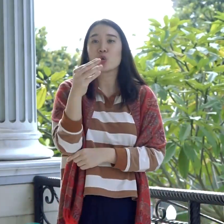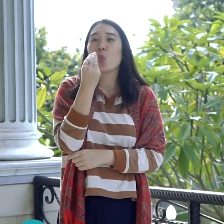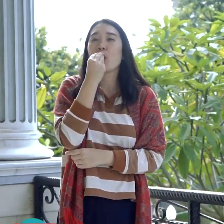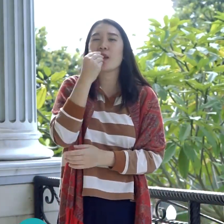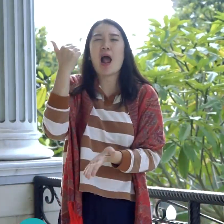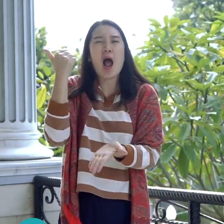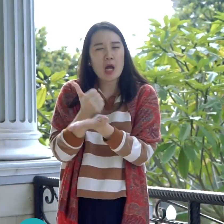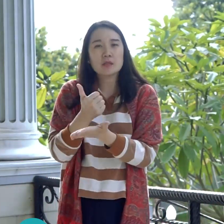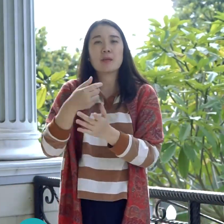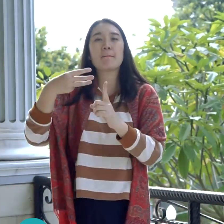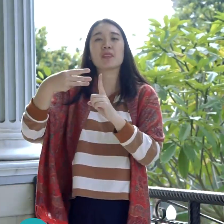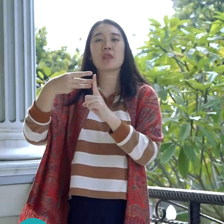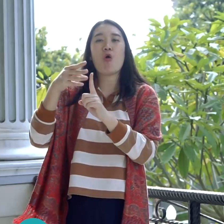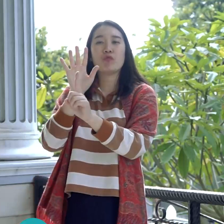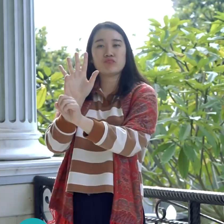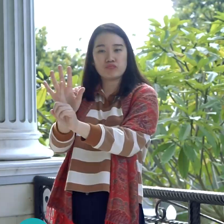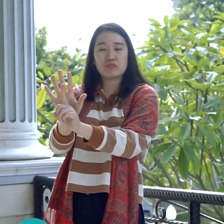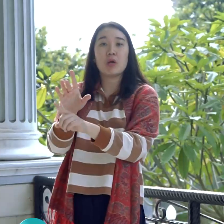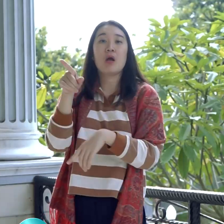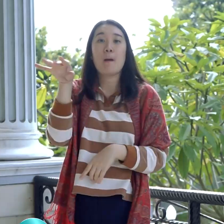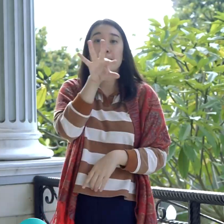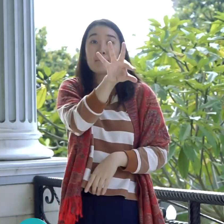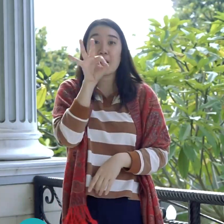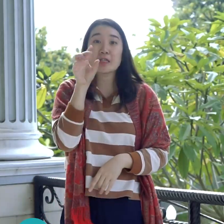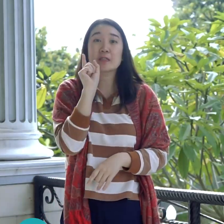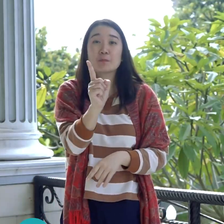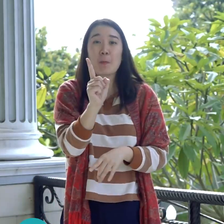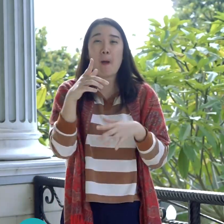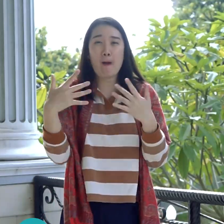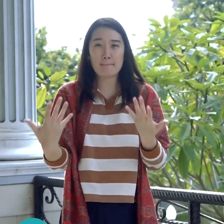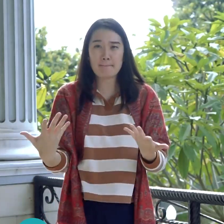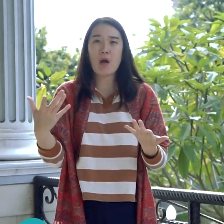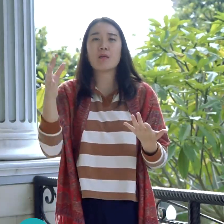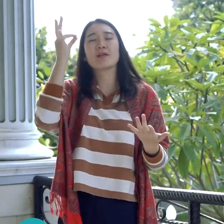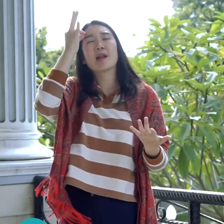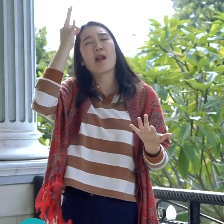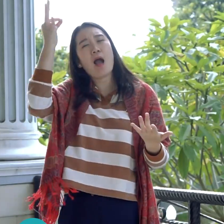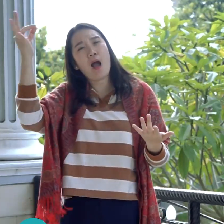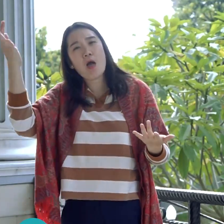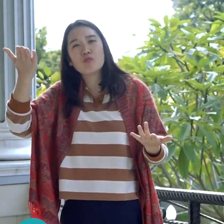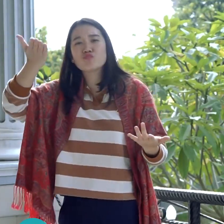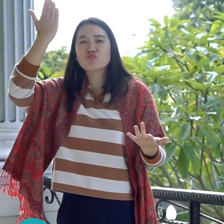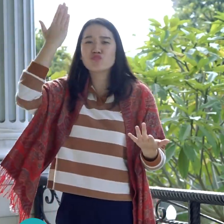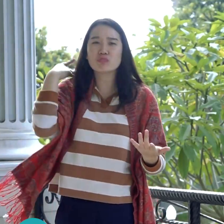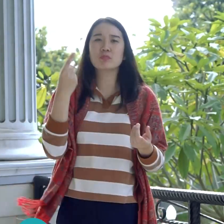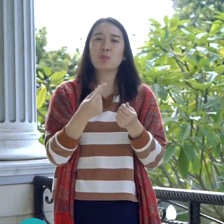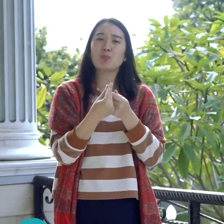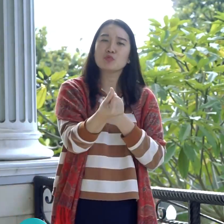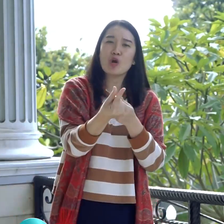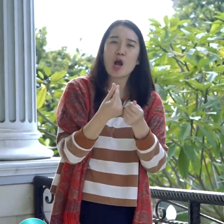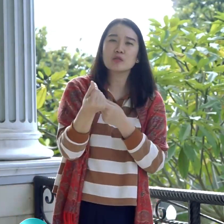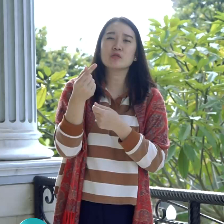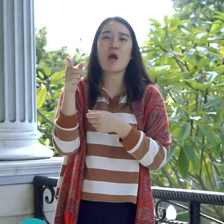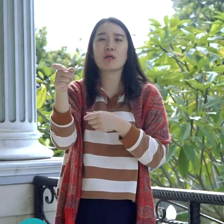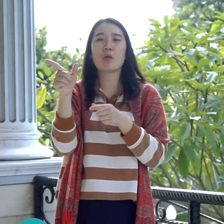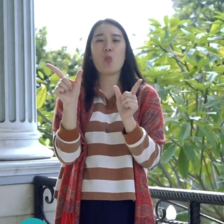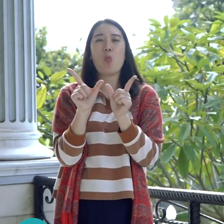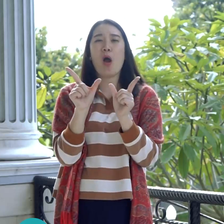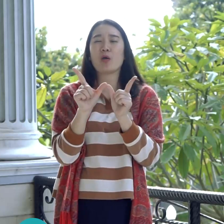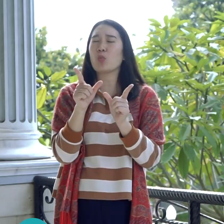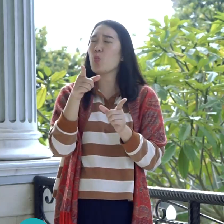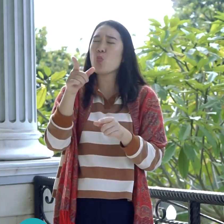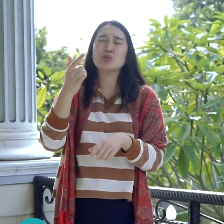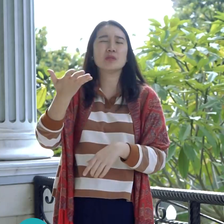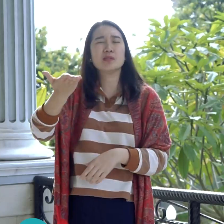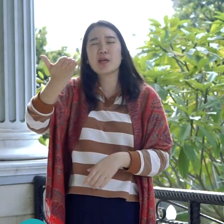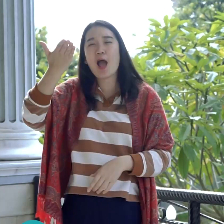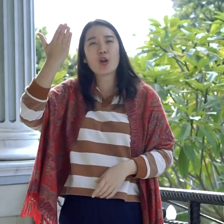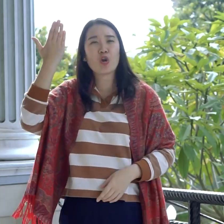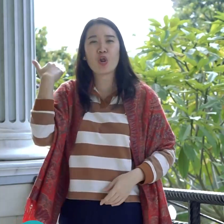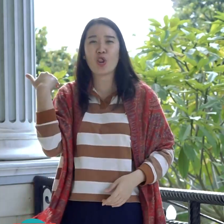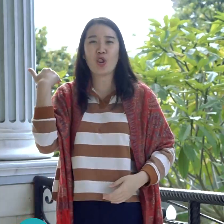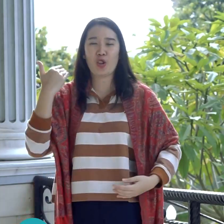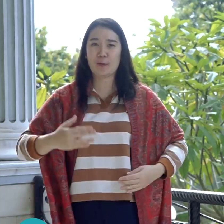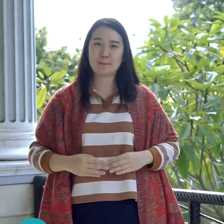Tema Betawi tersebut dipilih oleh karena kenangan akan jajanan jadul di warung.